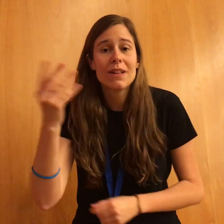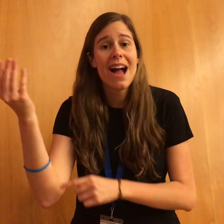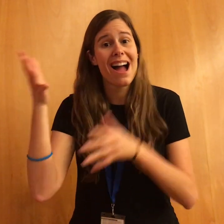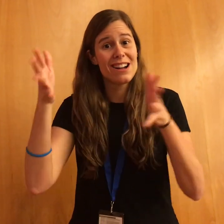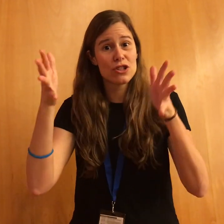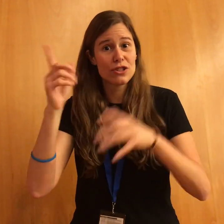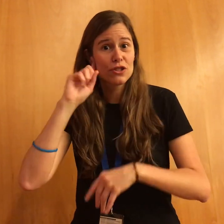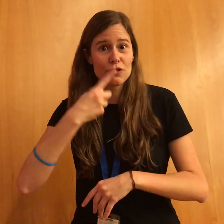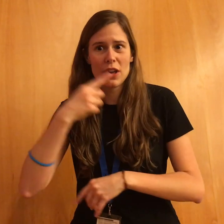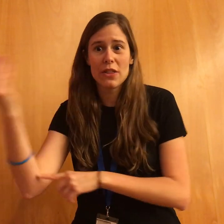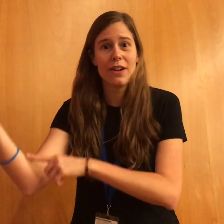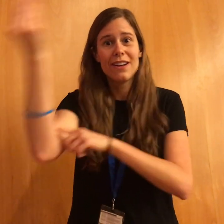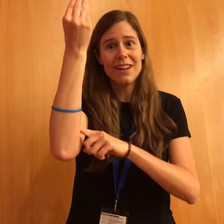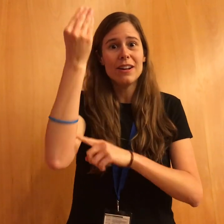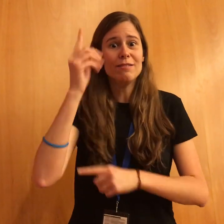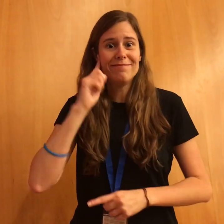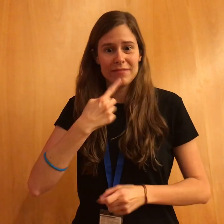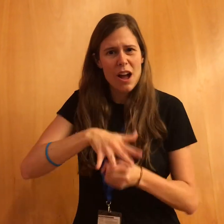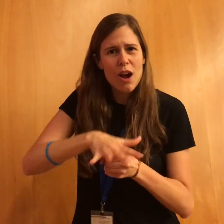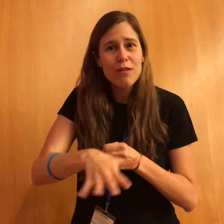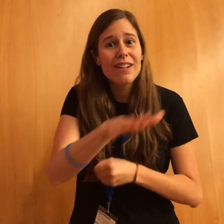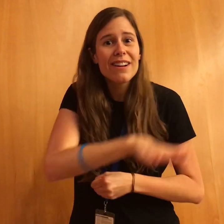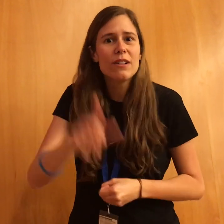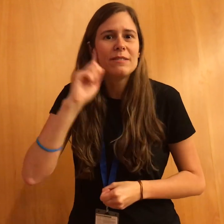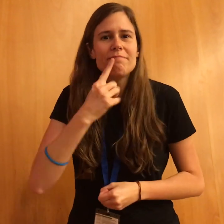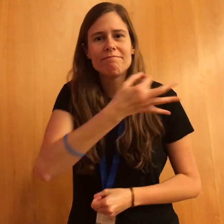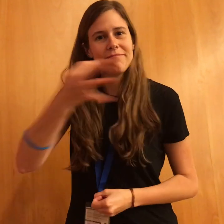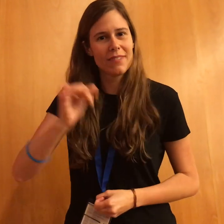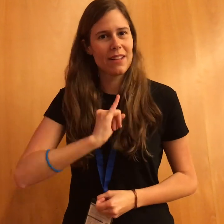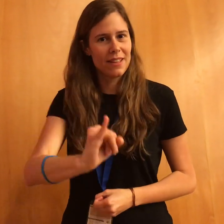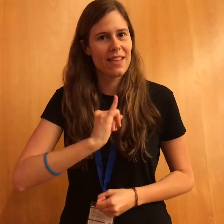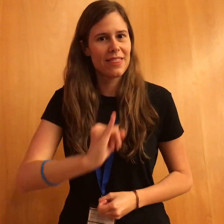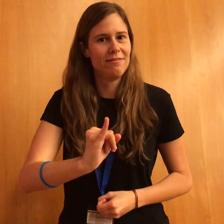El que haya un asesor sordx en el aula permite que lxs niñxs sordxs construyan su identidad.